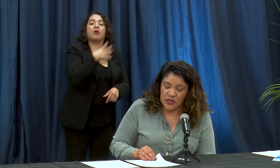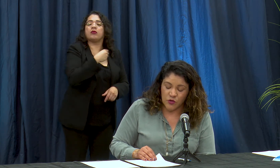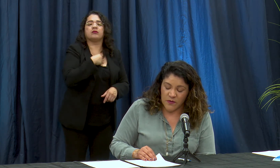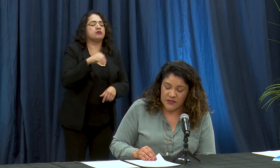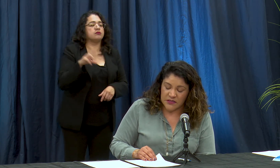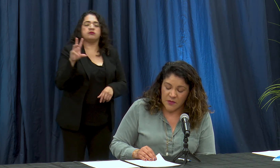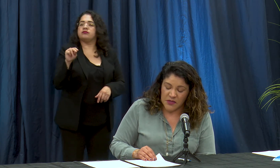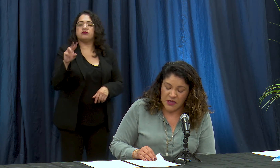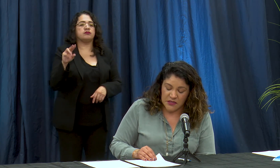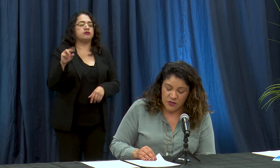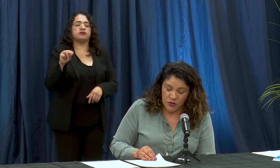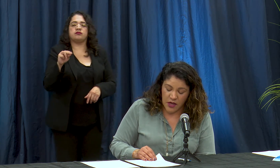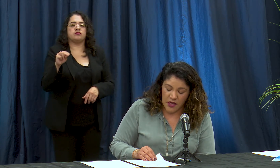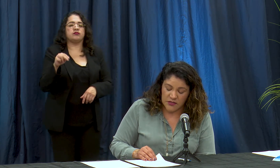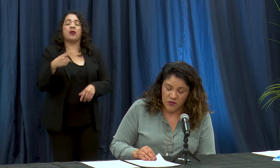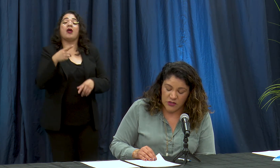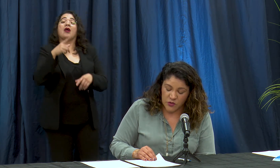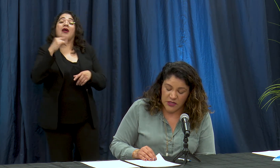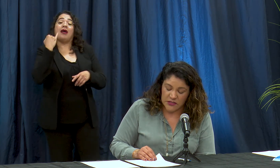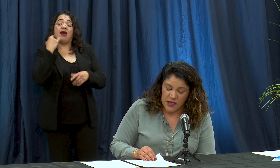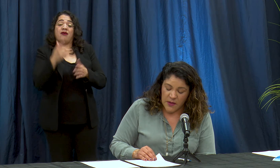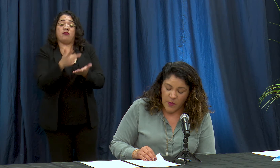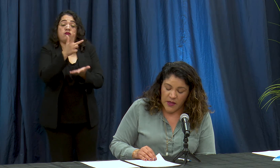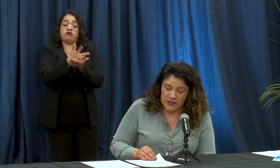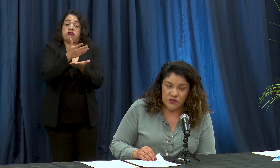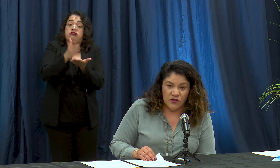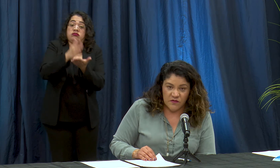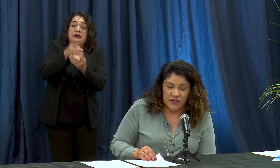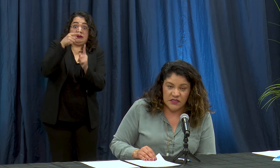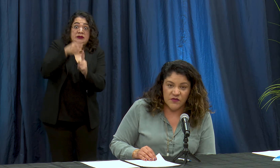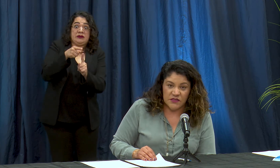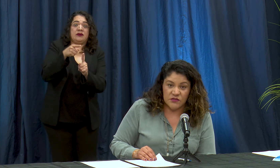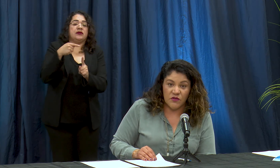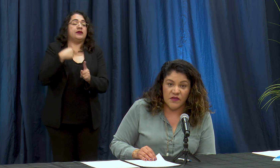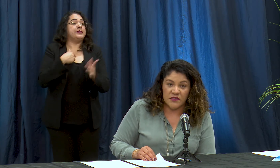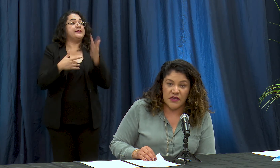y Kubas que estén pintado an rojas vassals esos todas fianza stodie AC